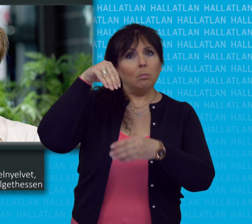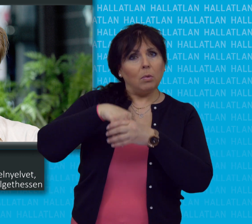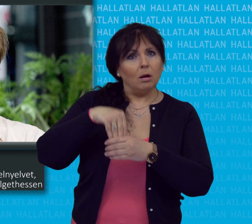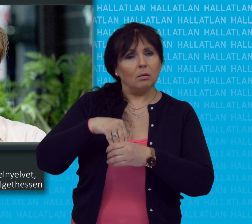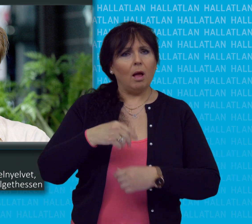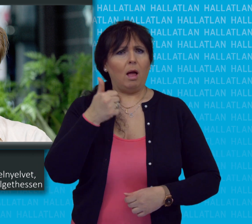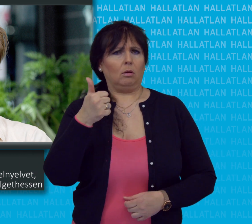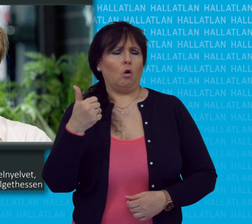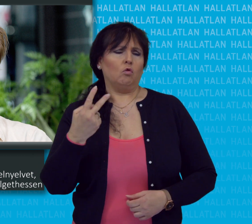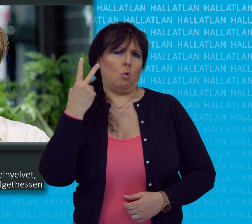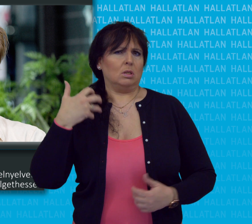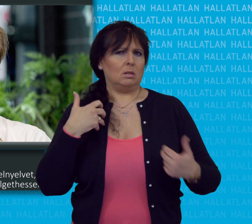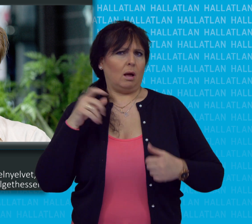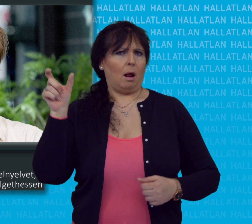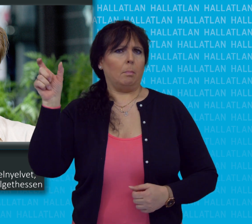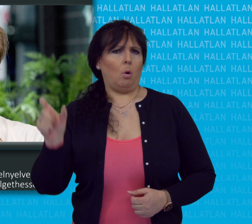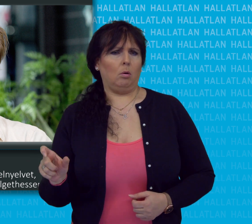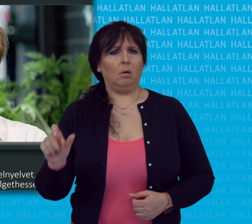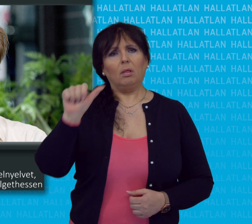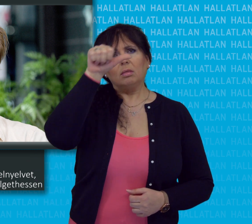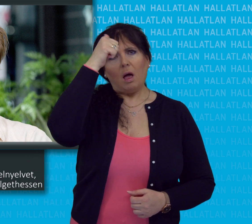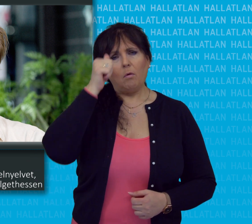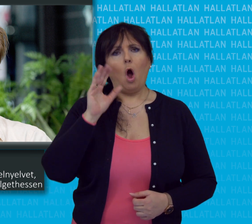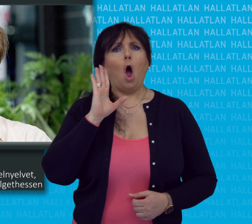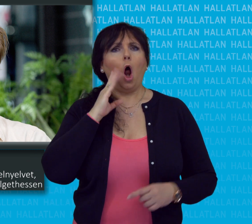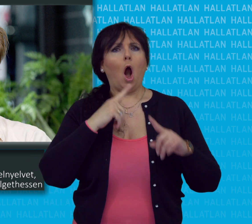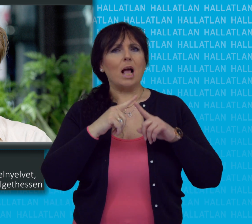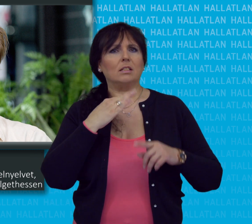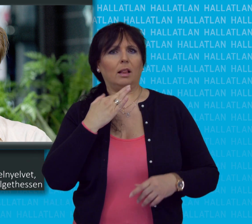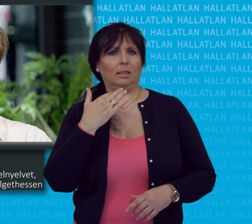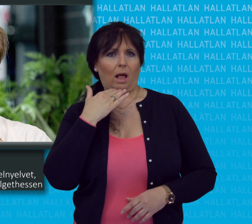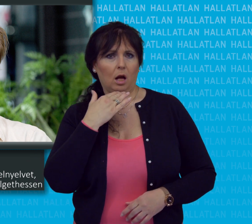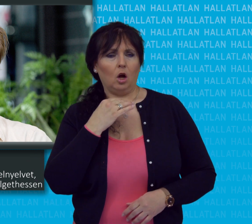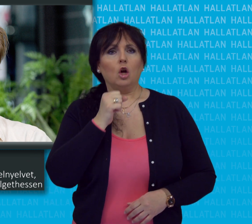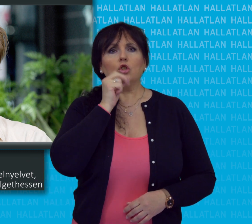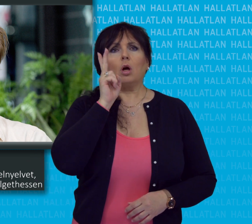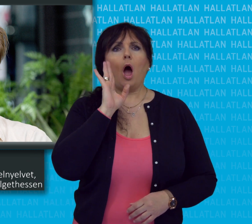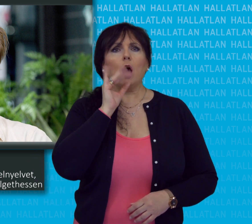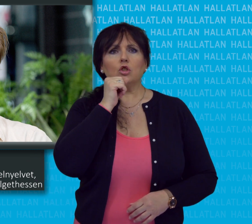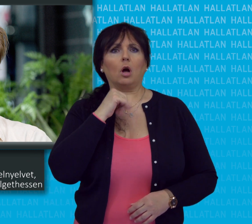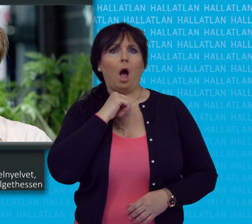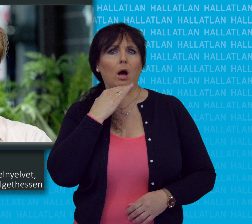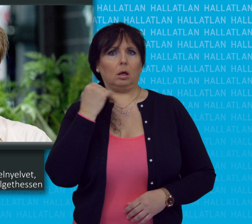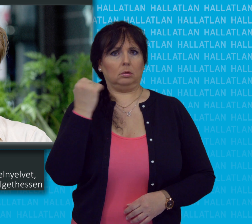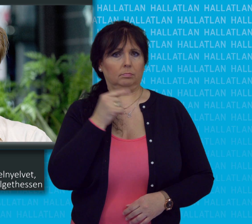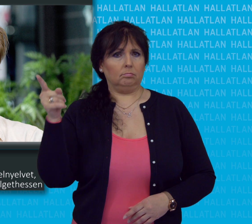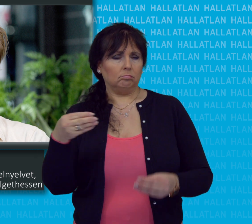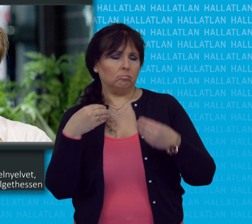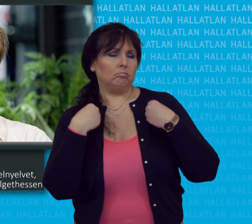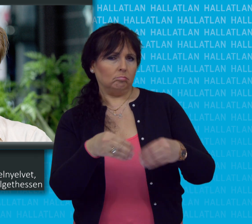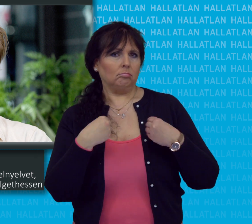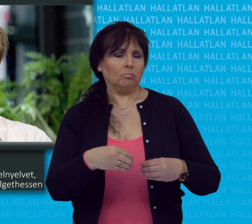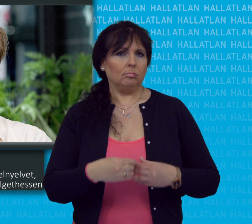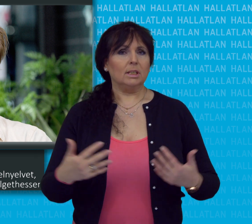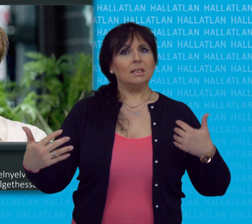amelynek egyik főszereplője, Alexander Skarsgard a napokban arról nyilatkozott,